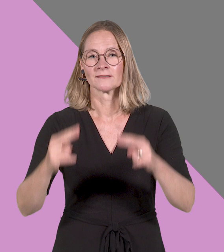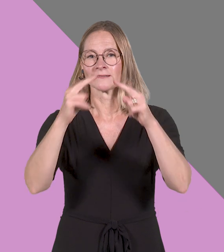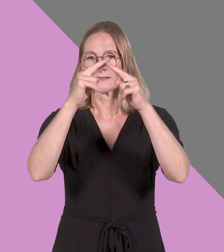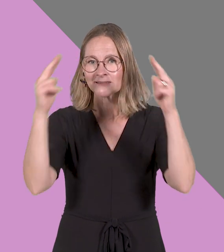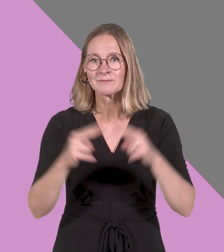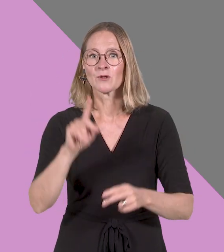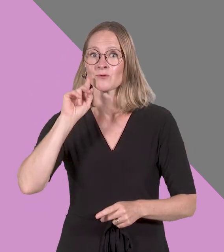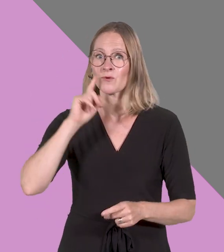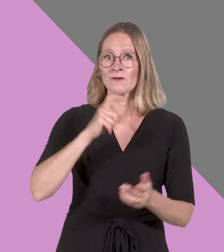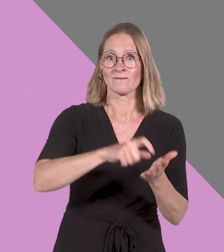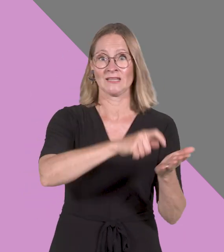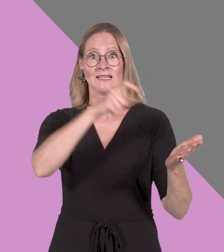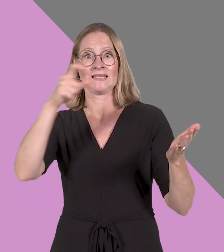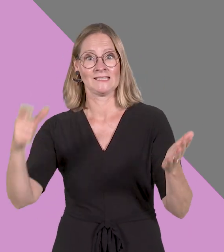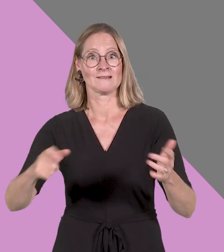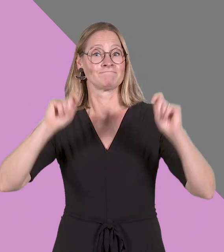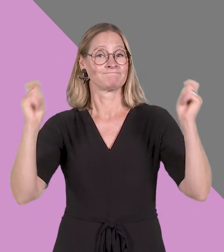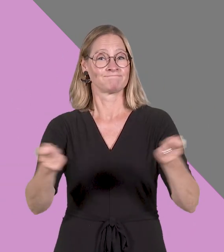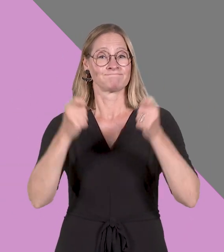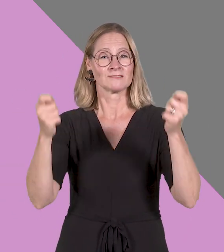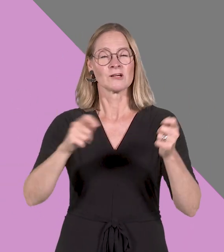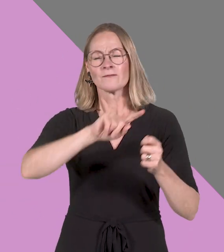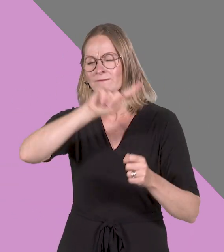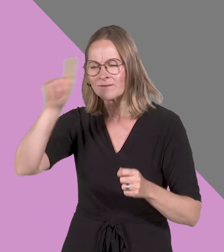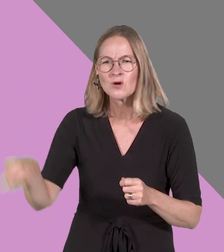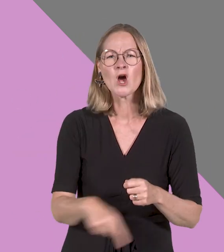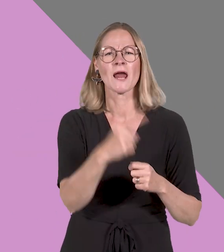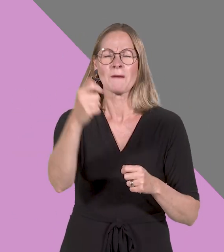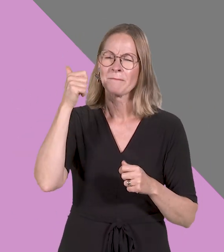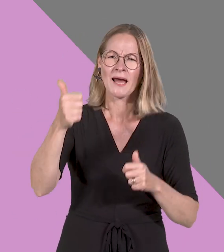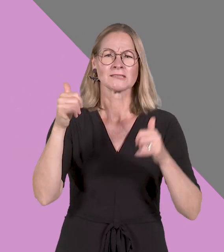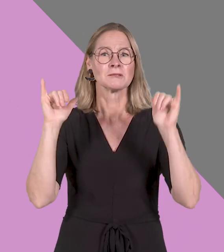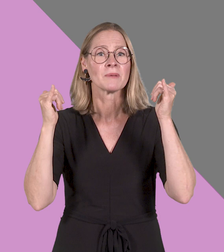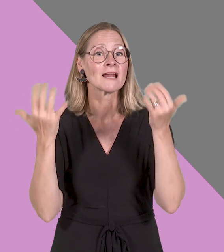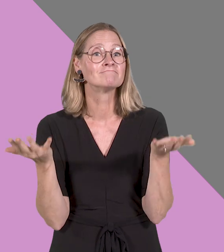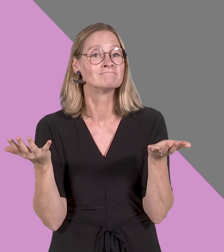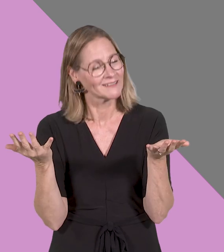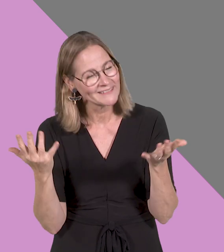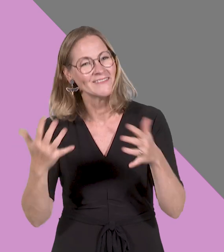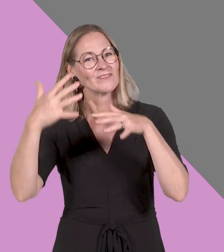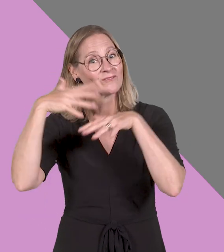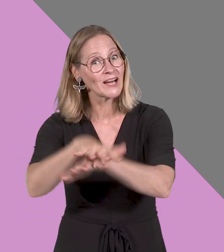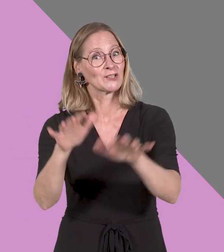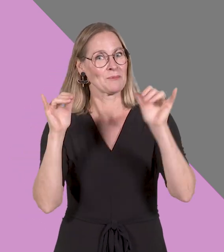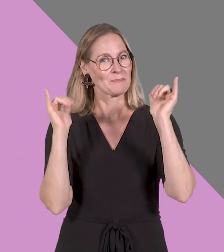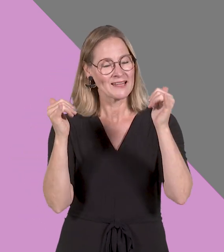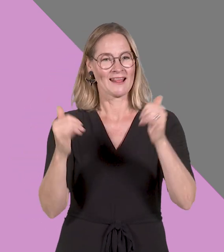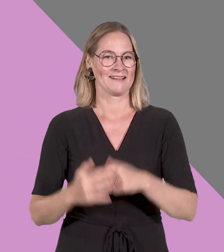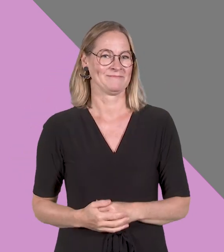Kansainvälistä kuurojen viikkoa juhlistetaan vuoden parhailla bileillä, - eli verkkobileillä!